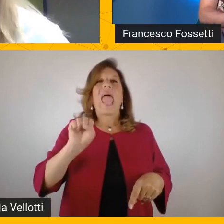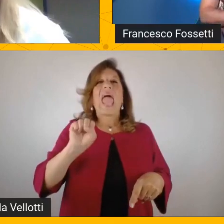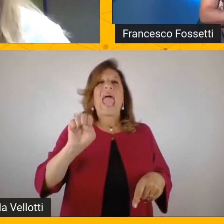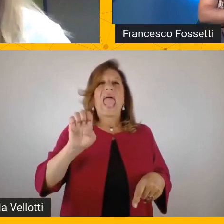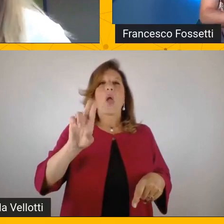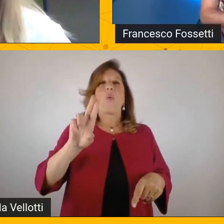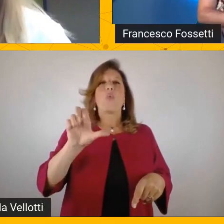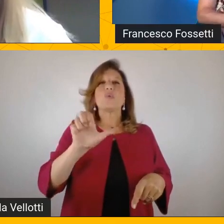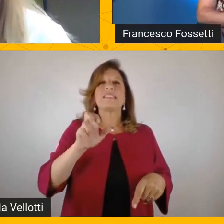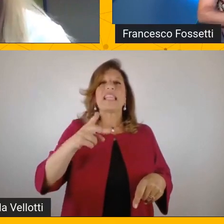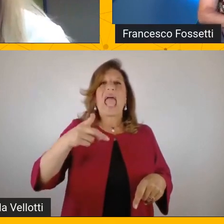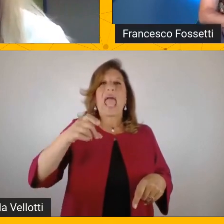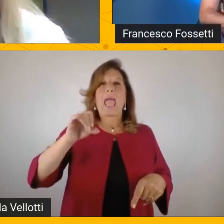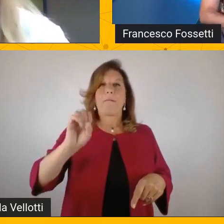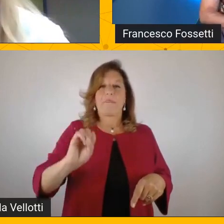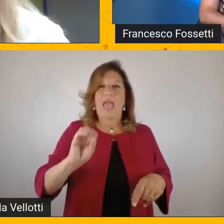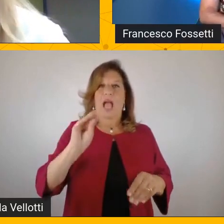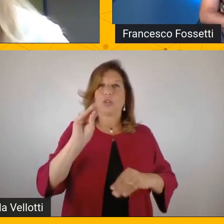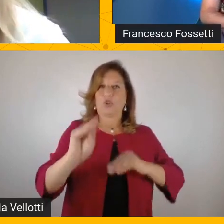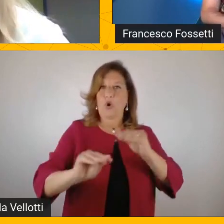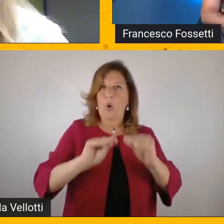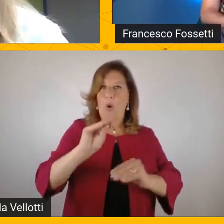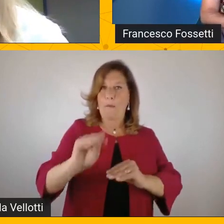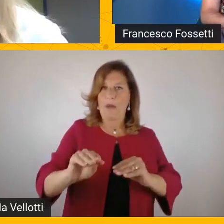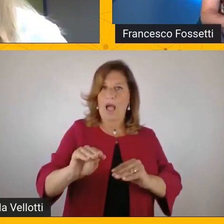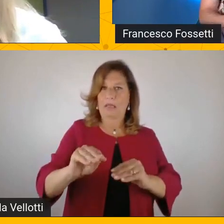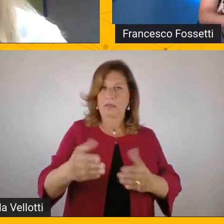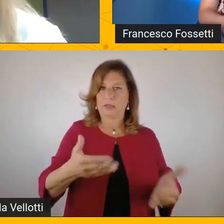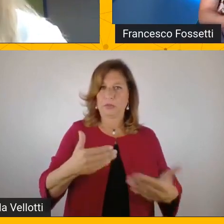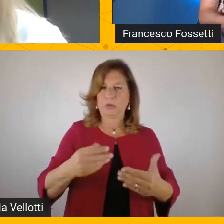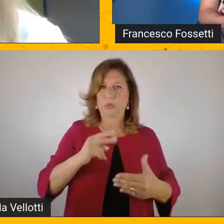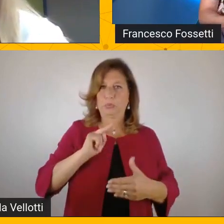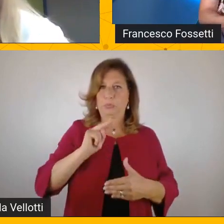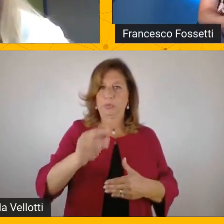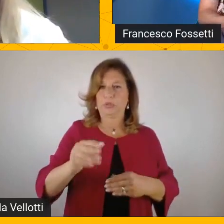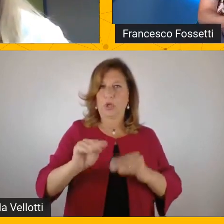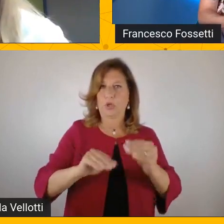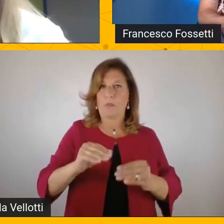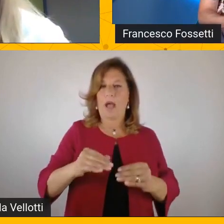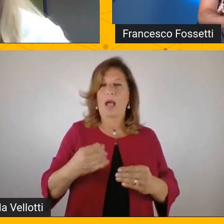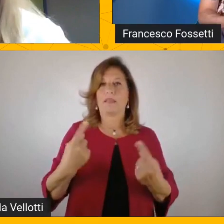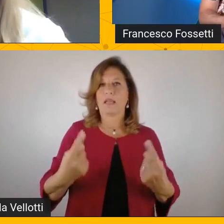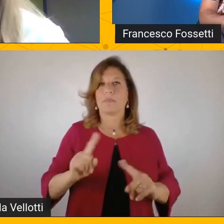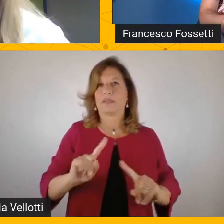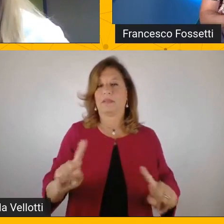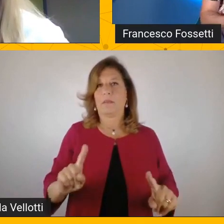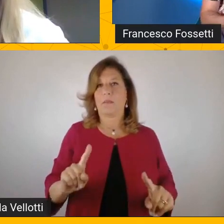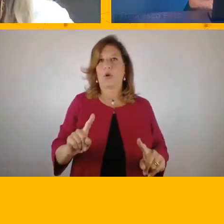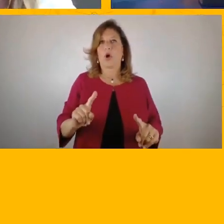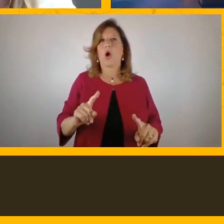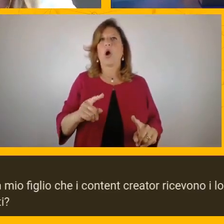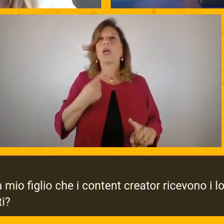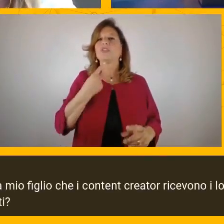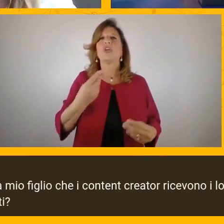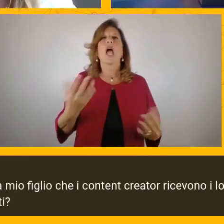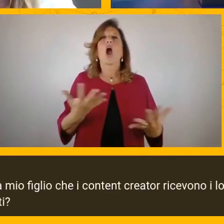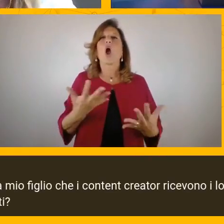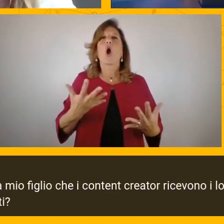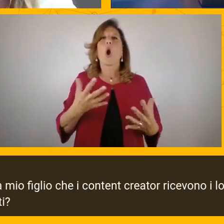proposito è Eusebia eh ti pone una domanda e quindi te la farei subito e non aspettiamo